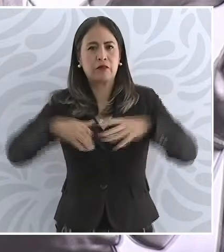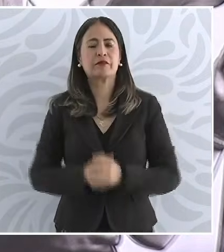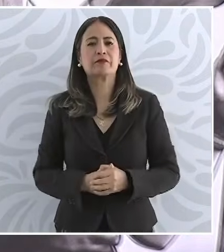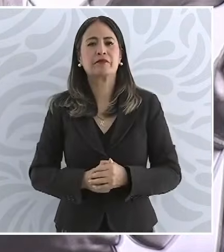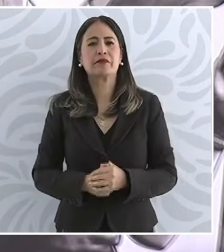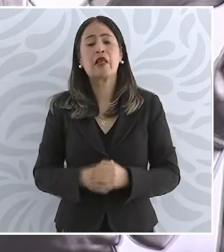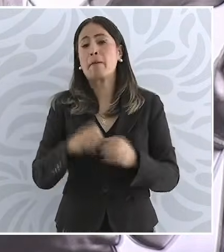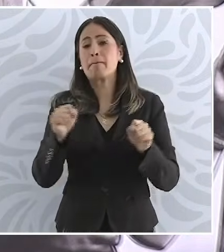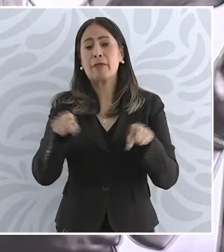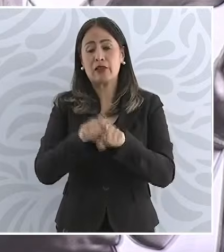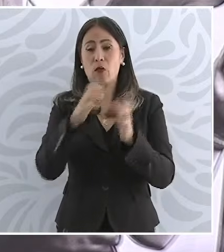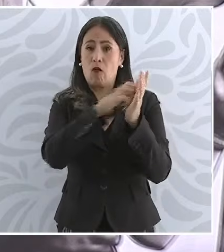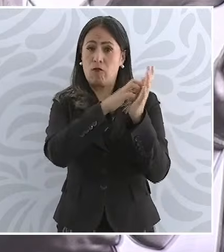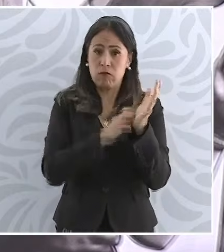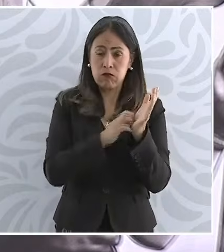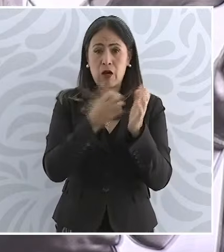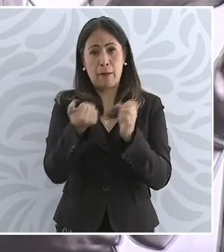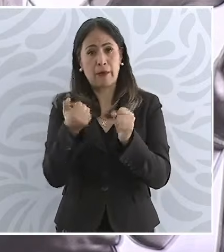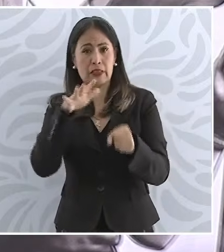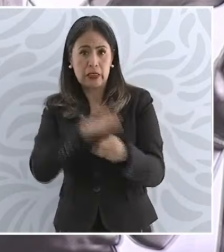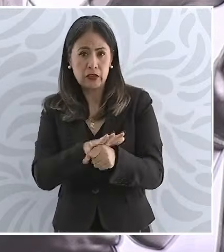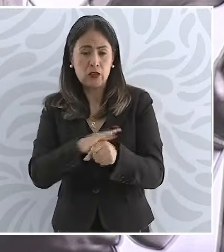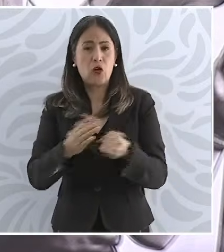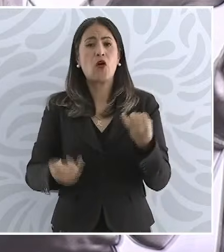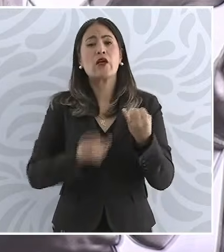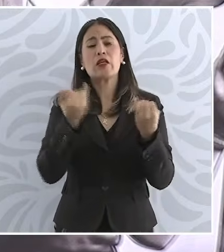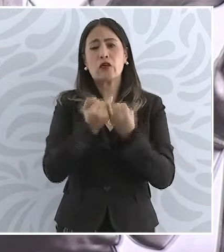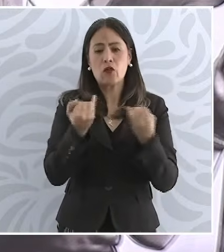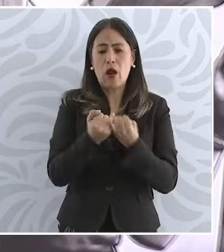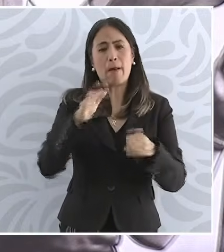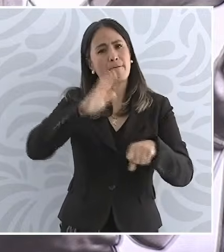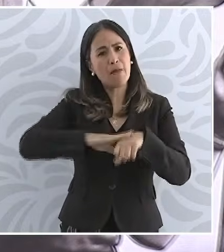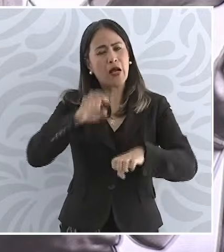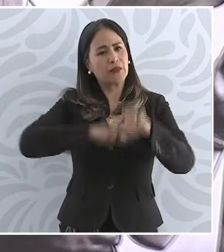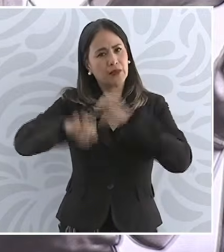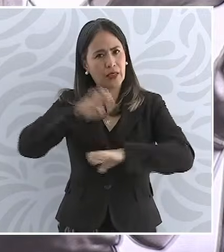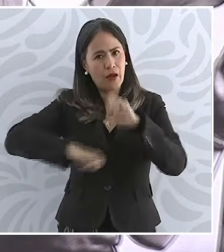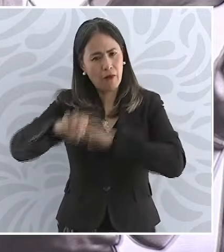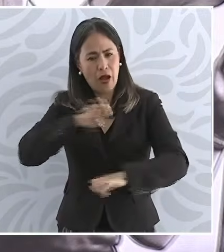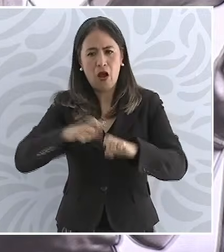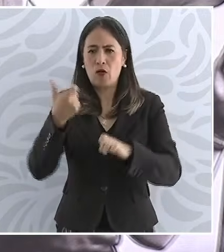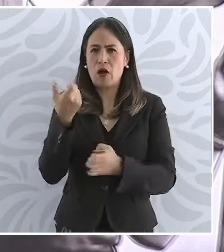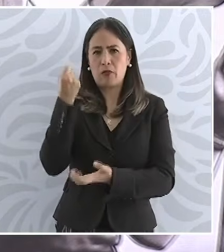administrativo fortalecimiento de las tareas operativas control presupuestal racionalidad